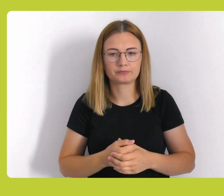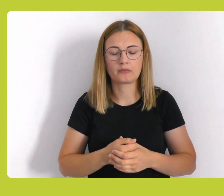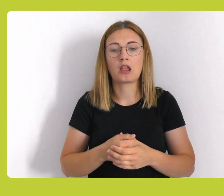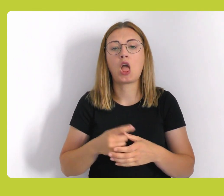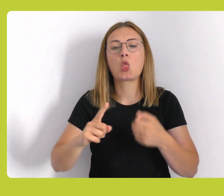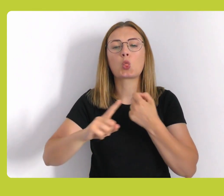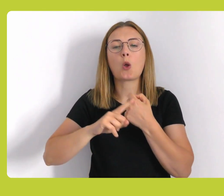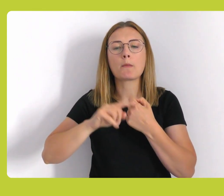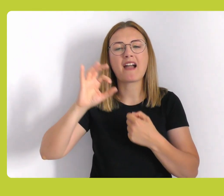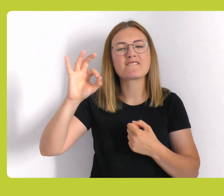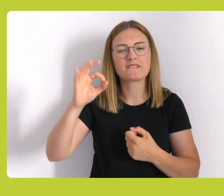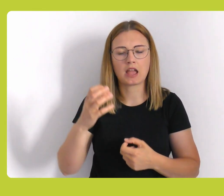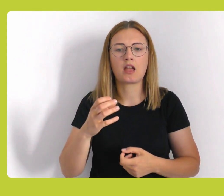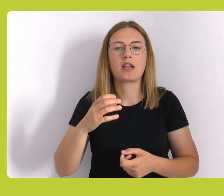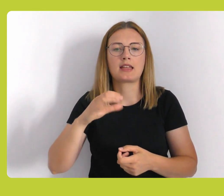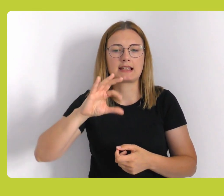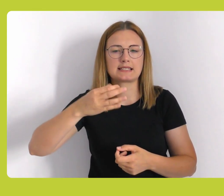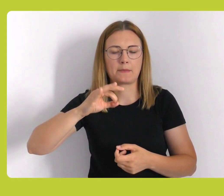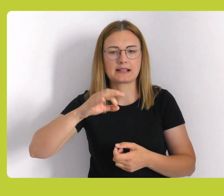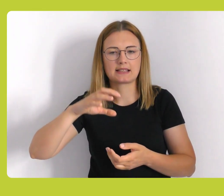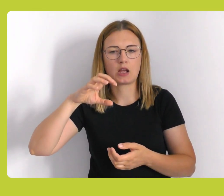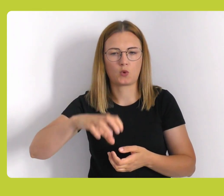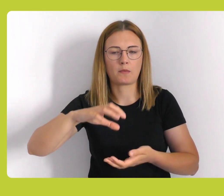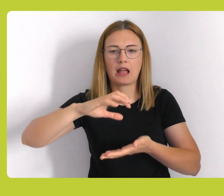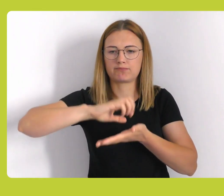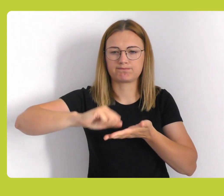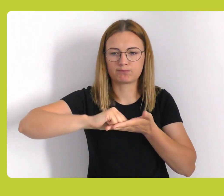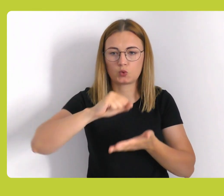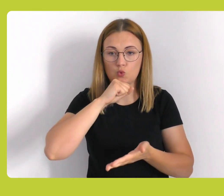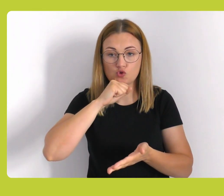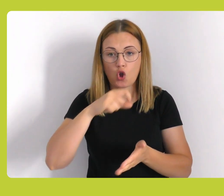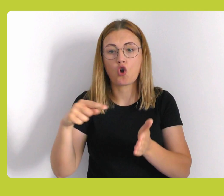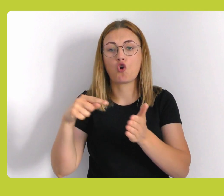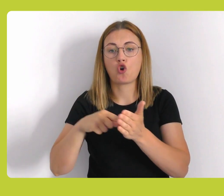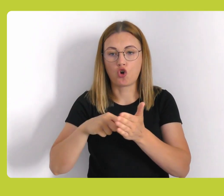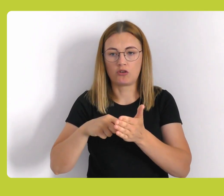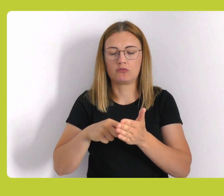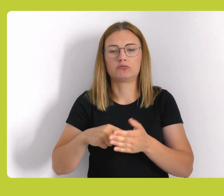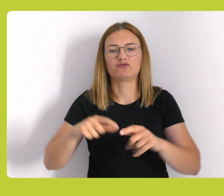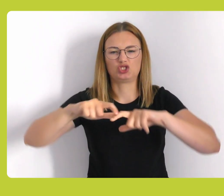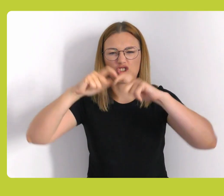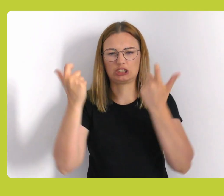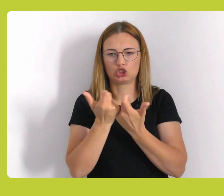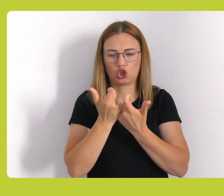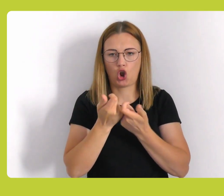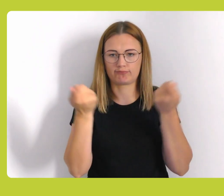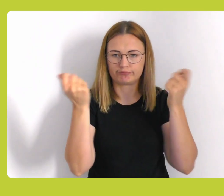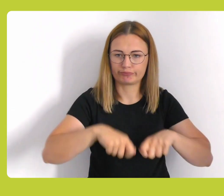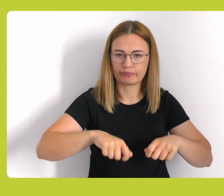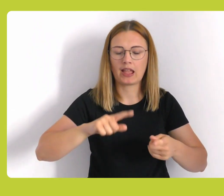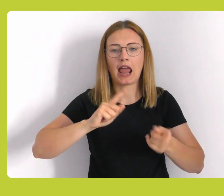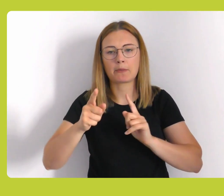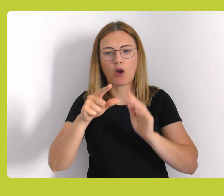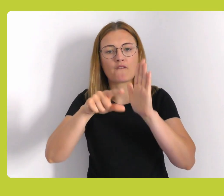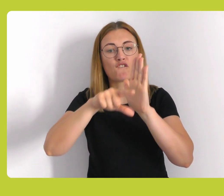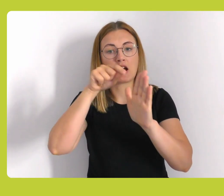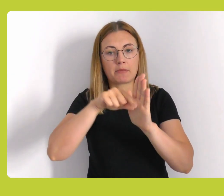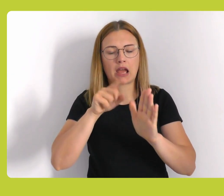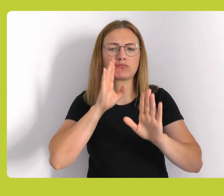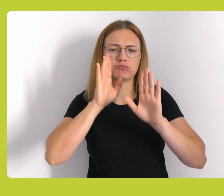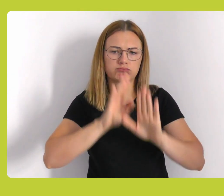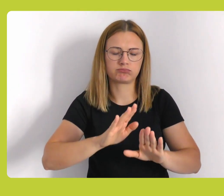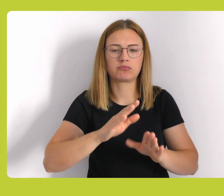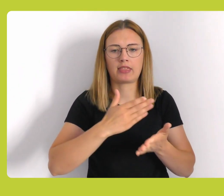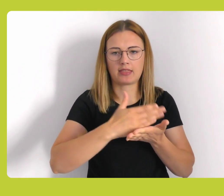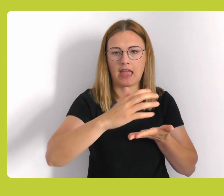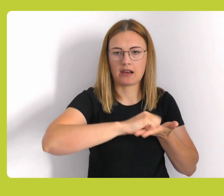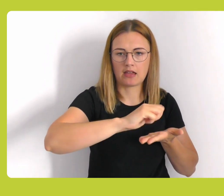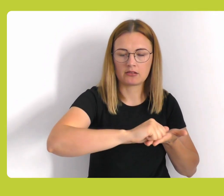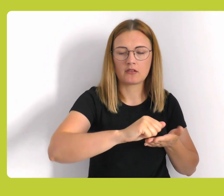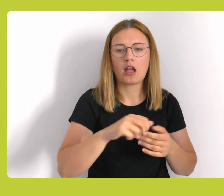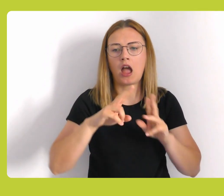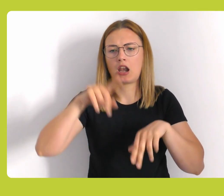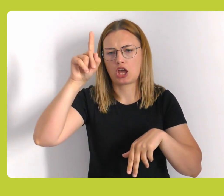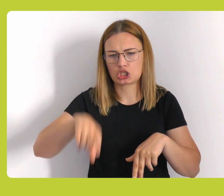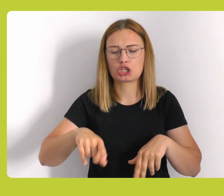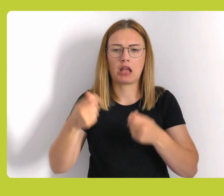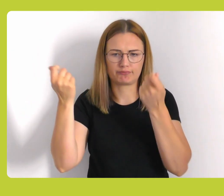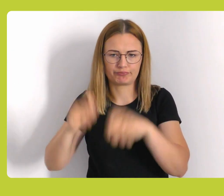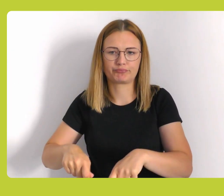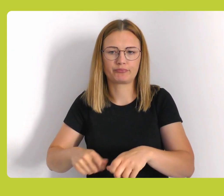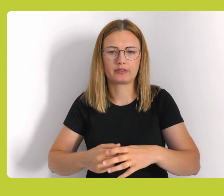wybrane lub wszystkie numery o podwyższonej opłacie.